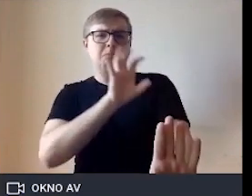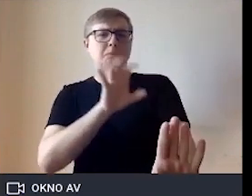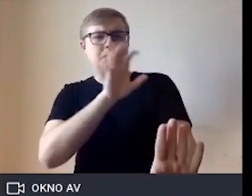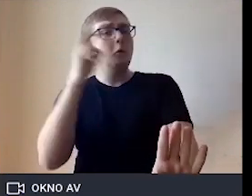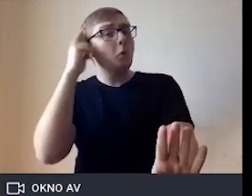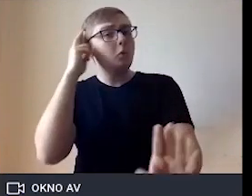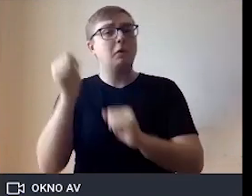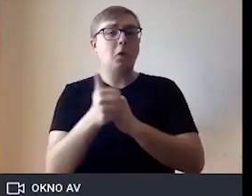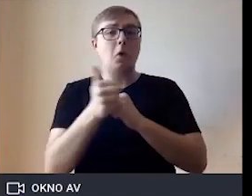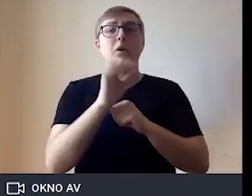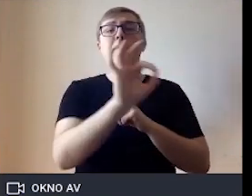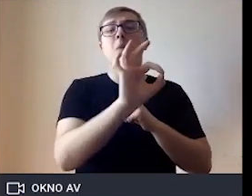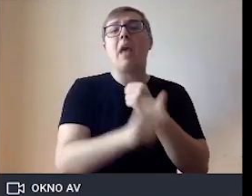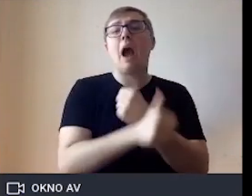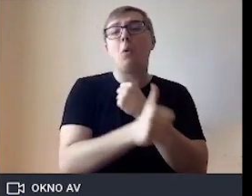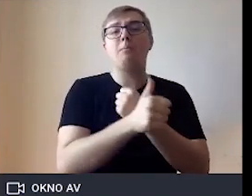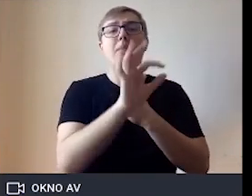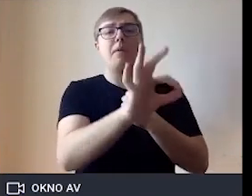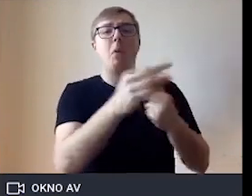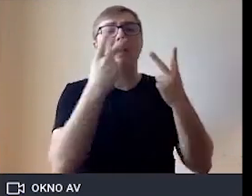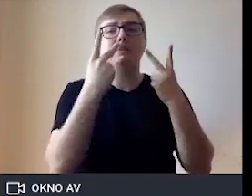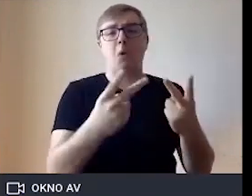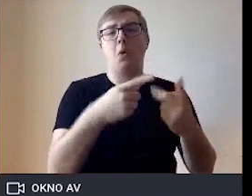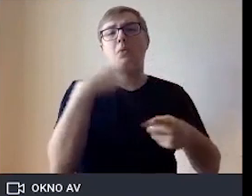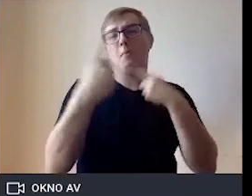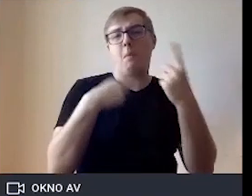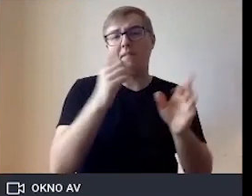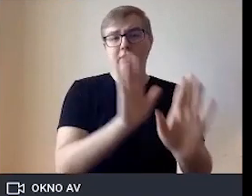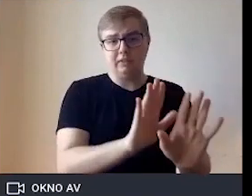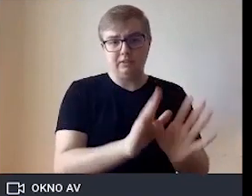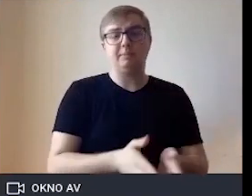Poznacie jego argumenty, wizję na ten temat.